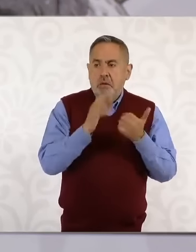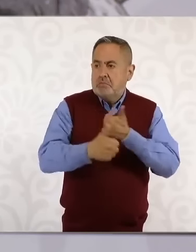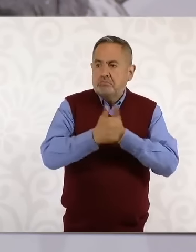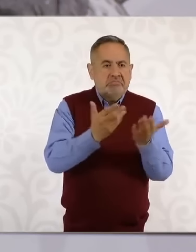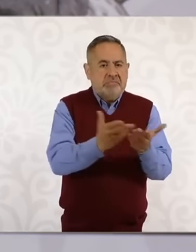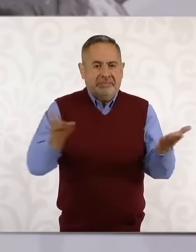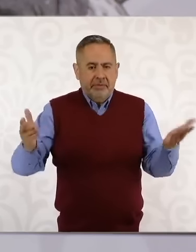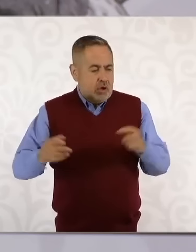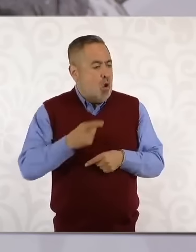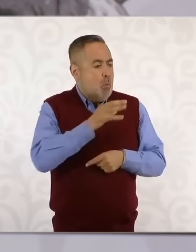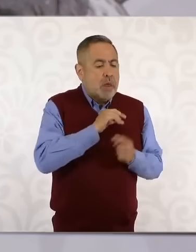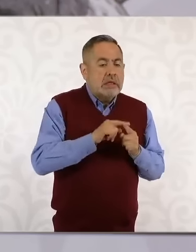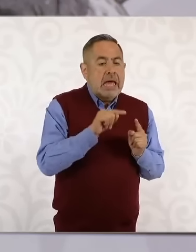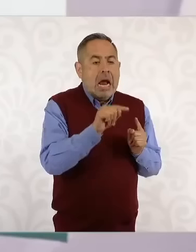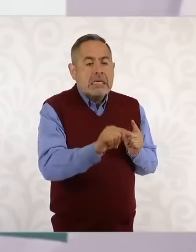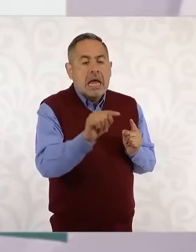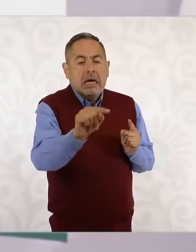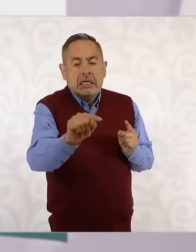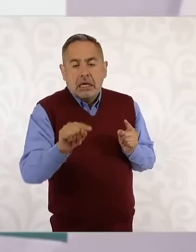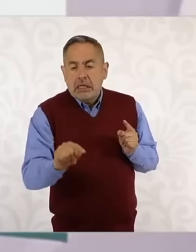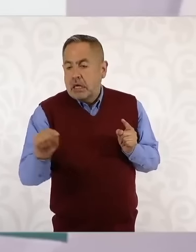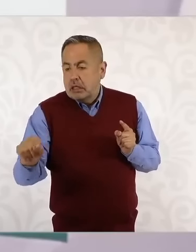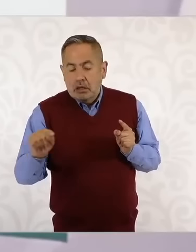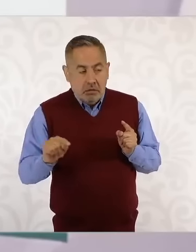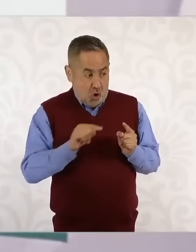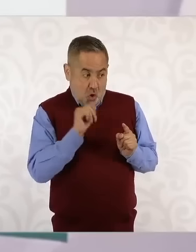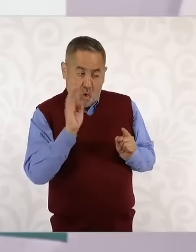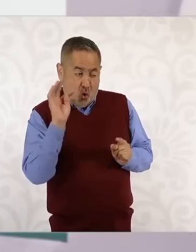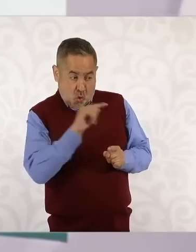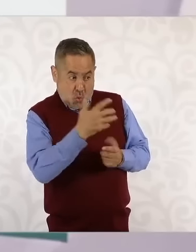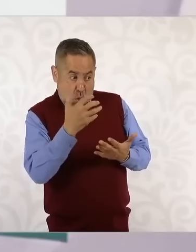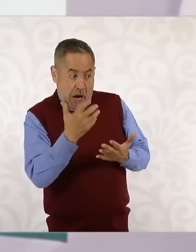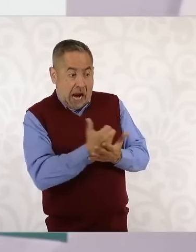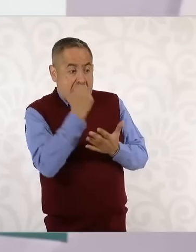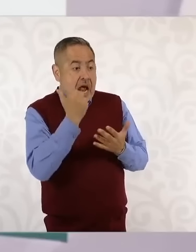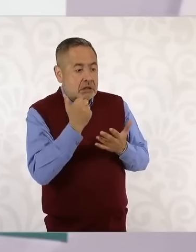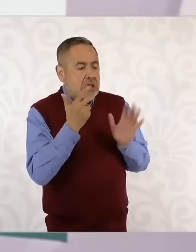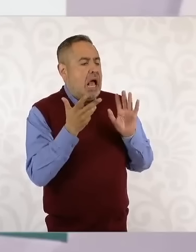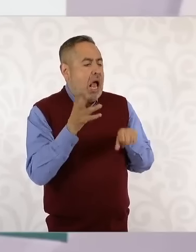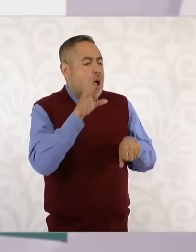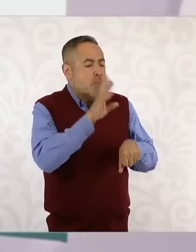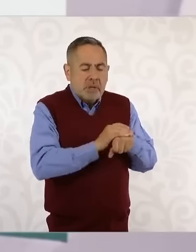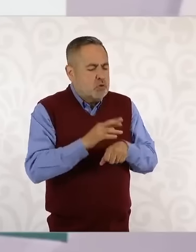aquí, aquí, aquí, aquí. Y si ganas el concurso, tus permisos van a estar muy rápido porque es